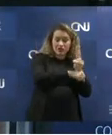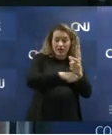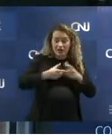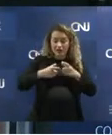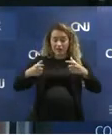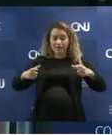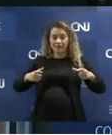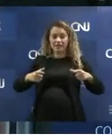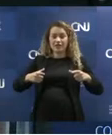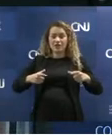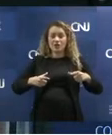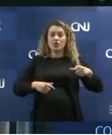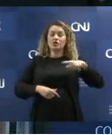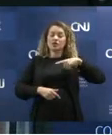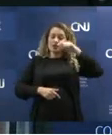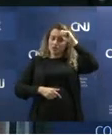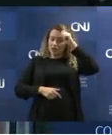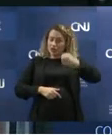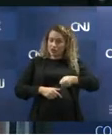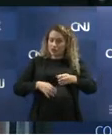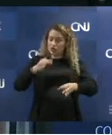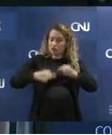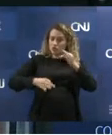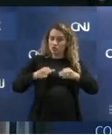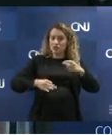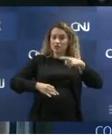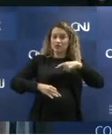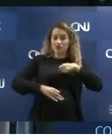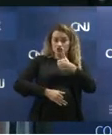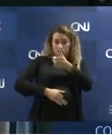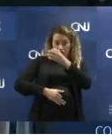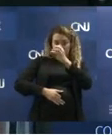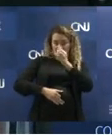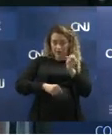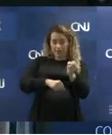em que se teria destinada a 10ª vaga do quinto ao Ministério Público